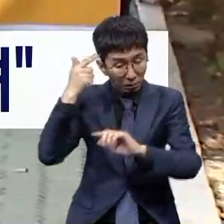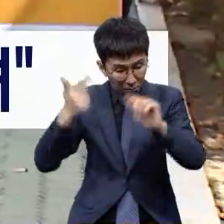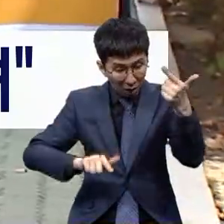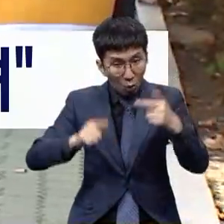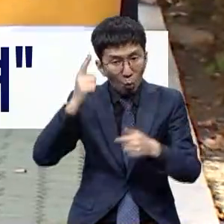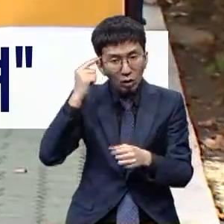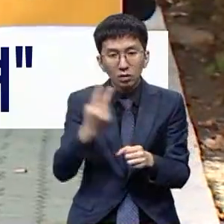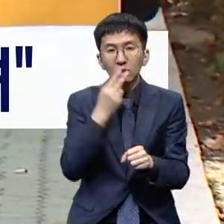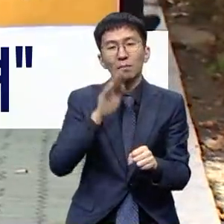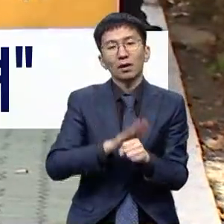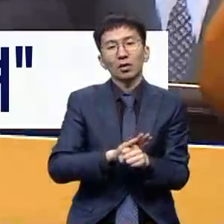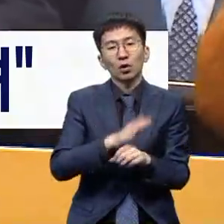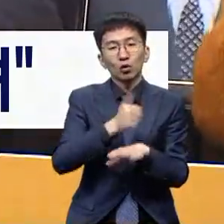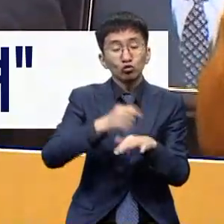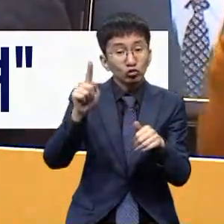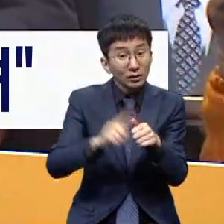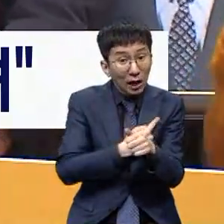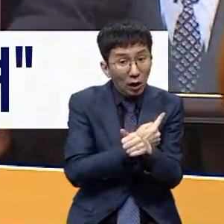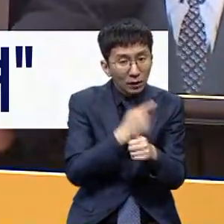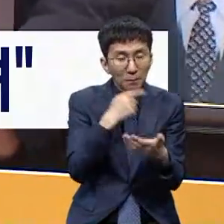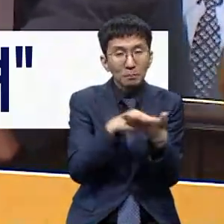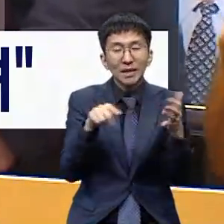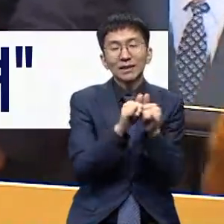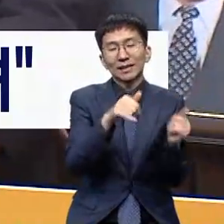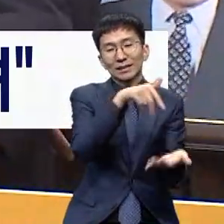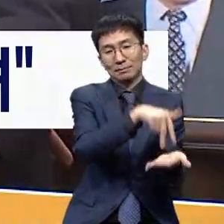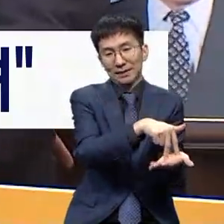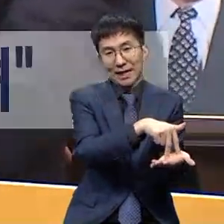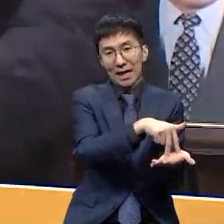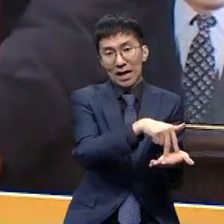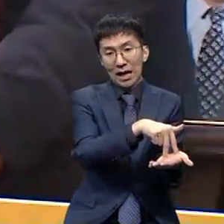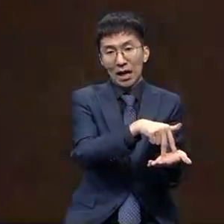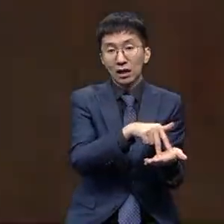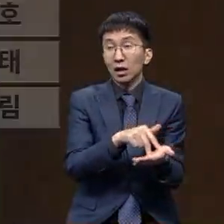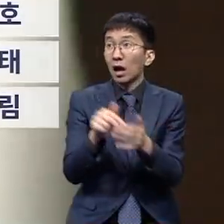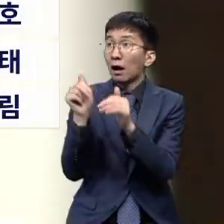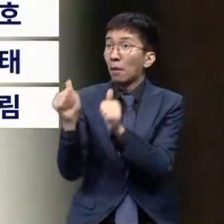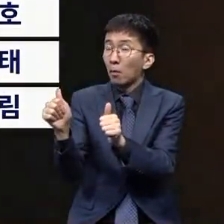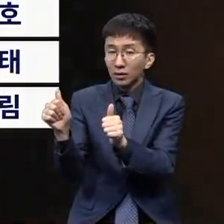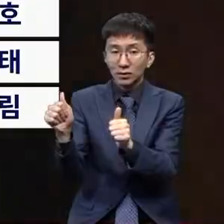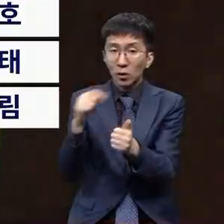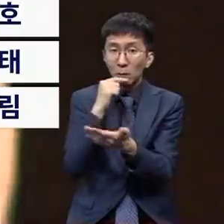민변은 이번 판결로 강제징용 피해자들이 국내 사법 절차를 통해 구제받는 것에 장애를 초래할 수 있다고 우려를 표했습니다.